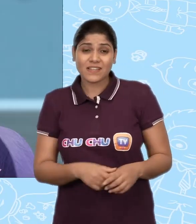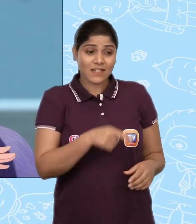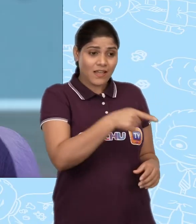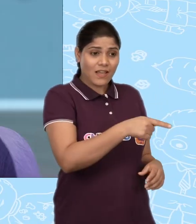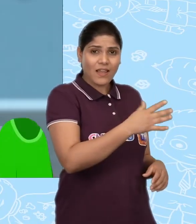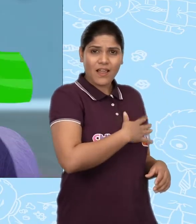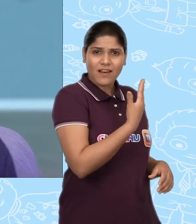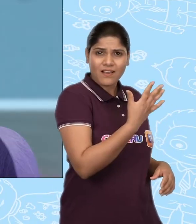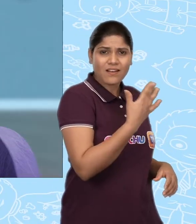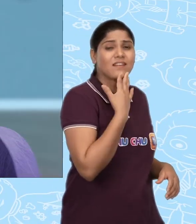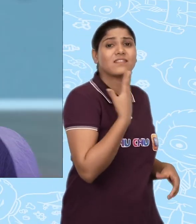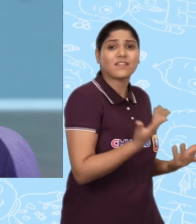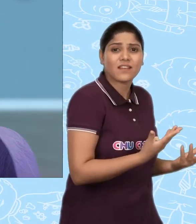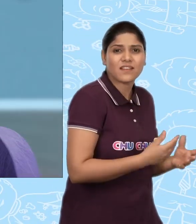ये हरा रंग कैसा रहेगा?